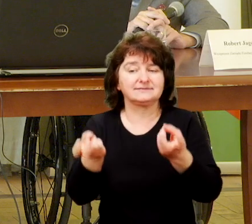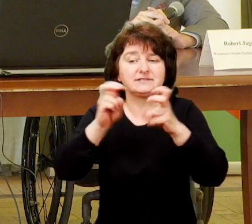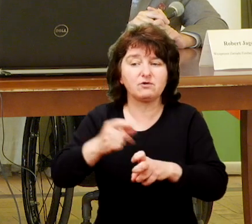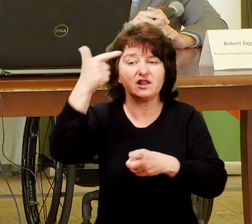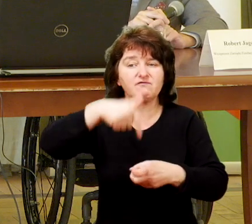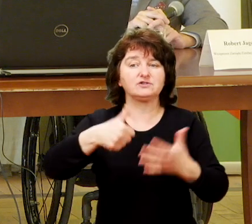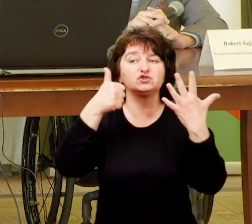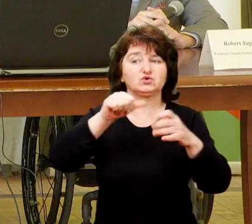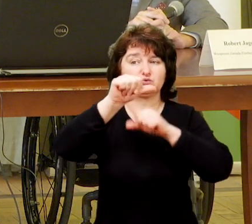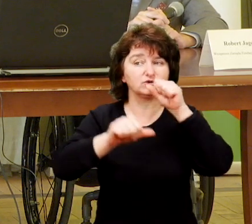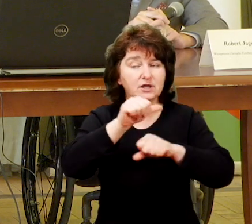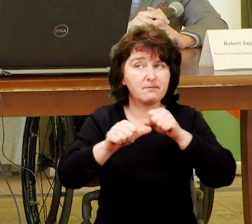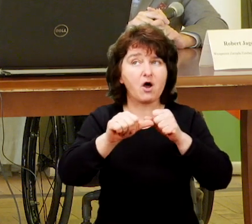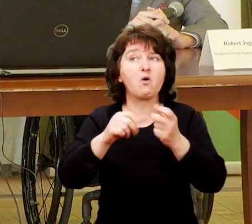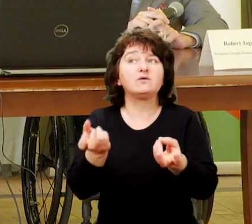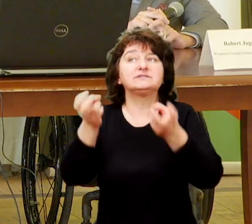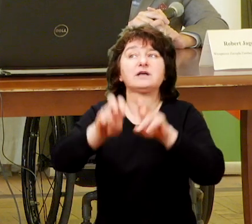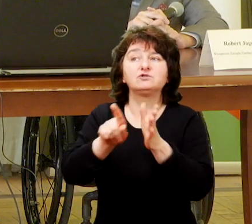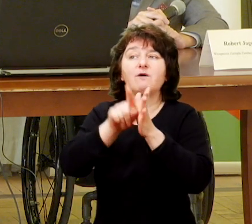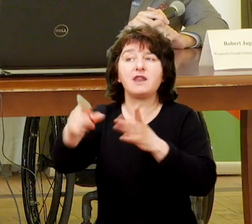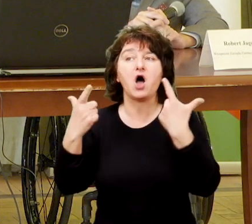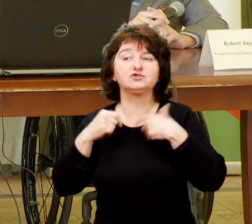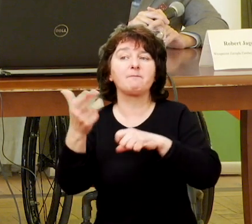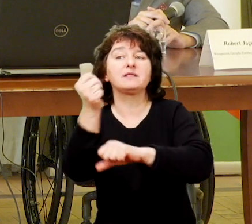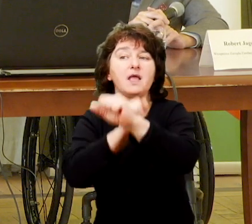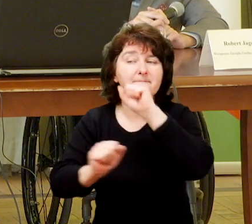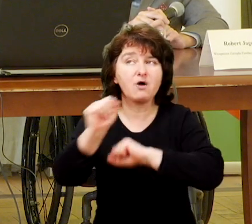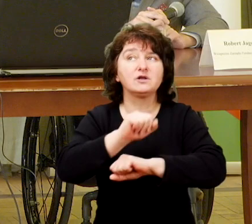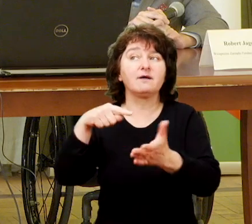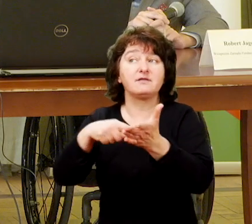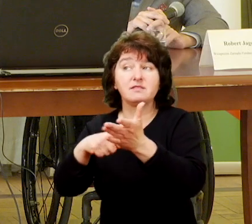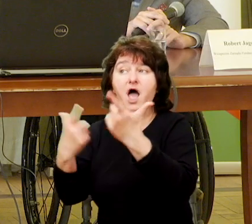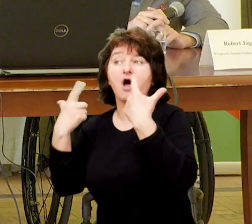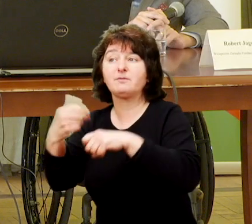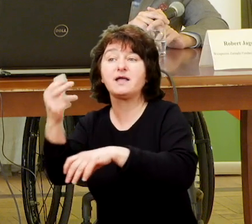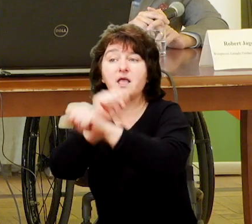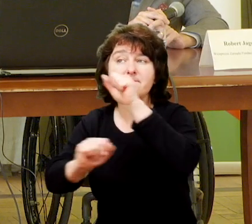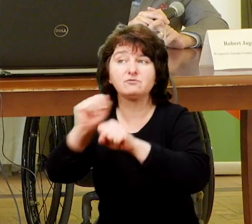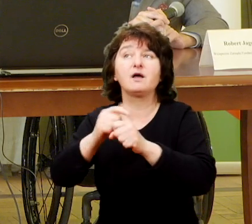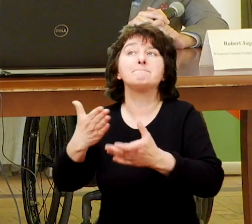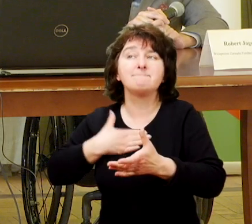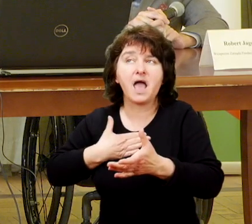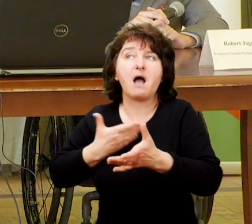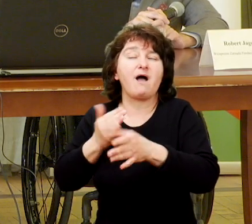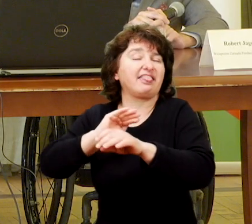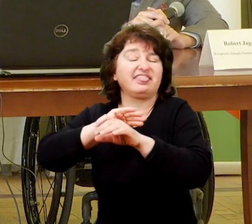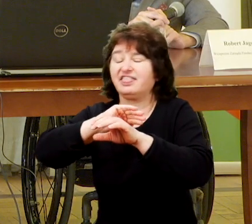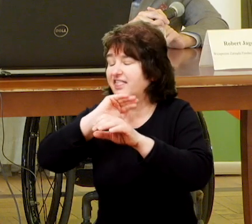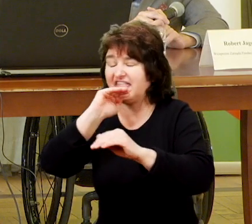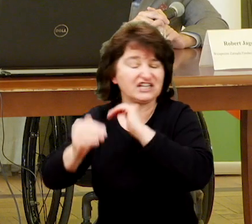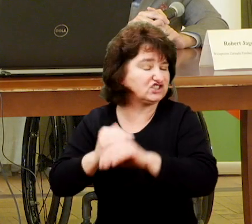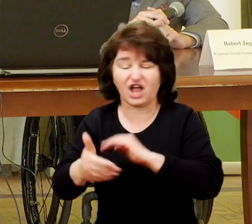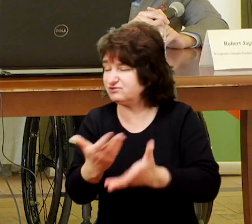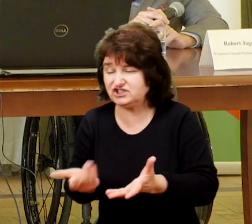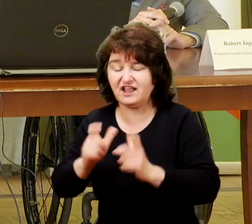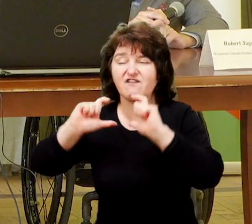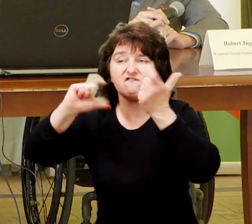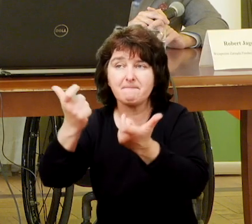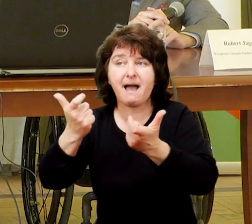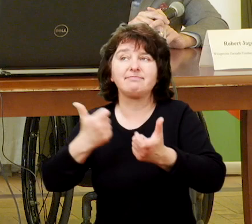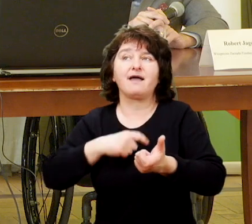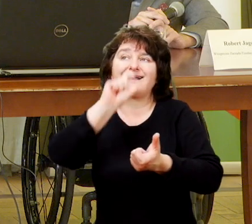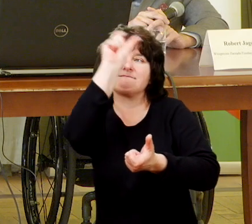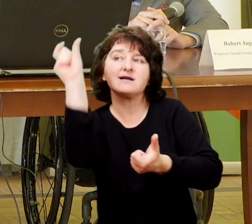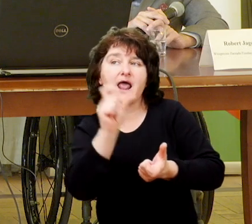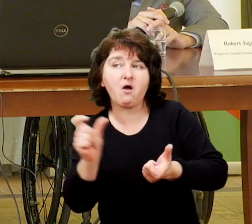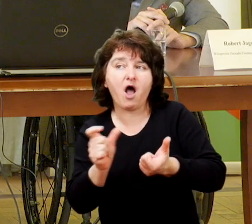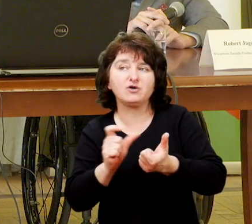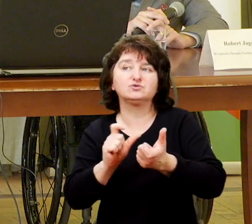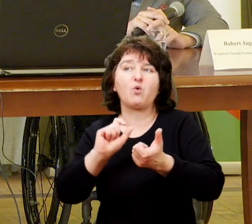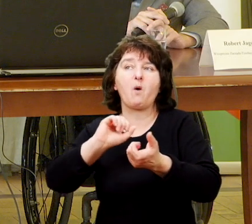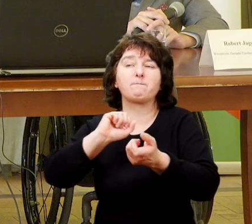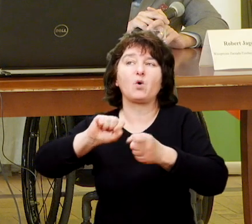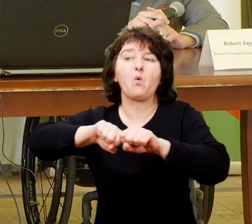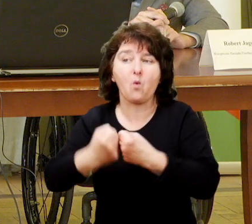Została założona w 2006 roku na rzecz osoby z niepełnosprawnością, która wskutek nieszczęśliwego wypadku doznała urazu rdzenia kręgowego.